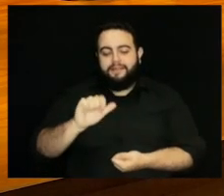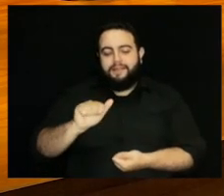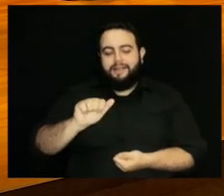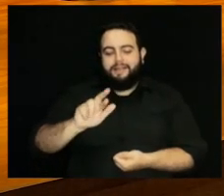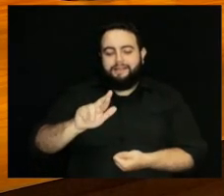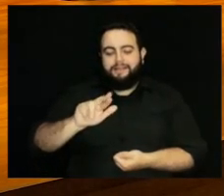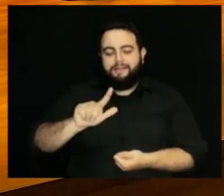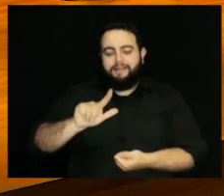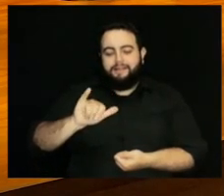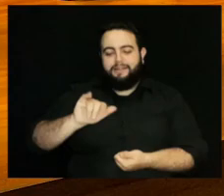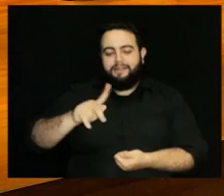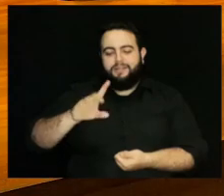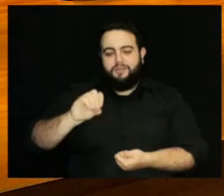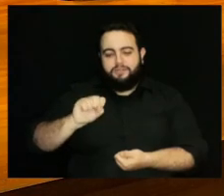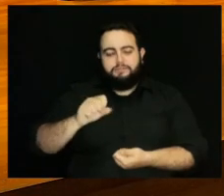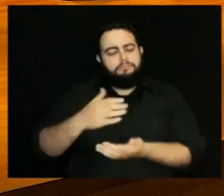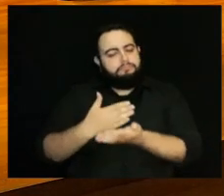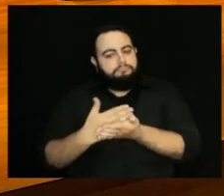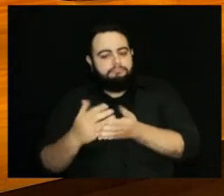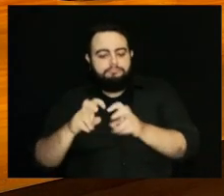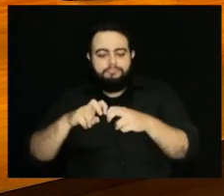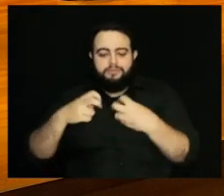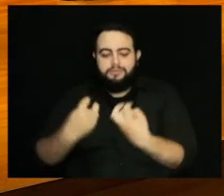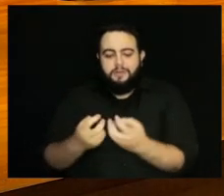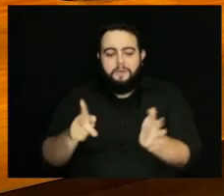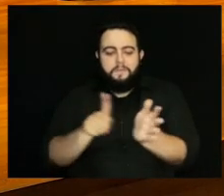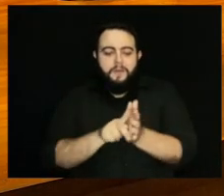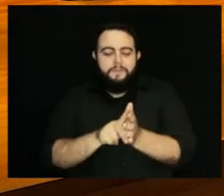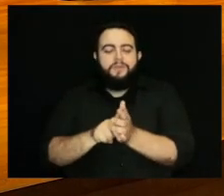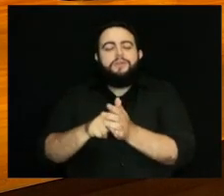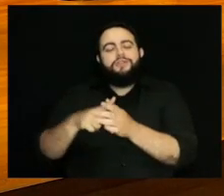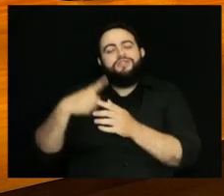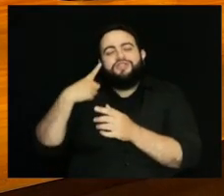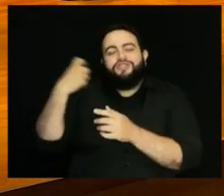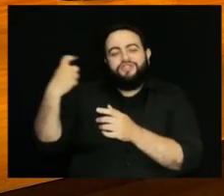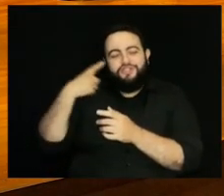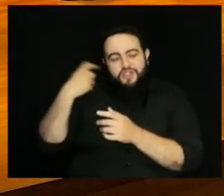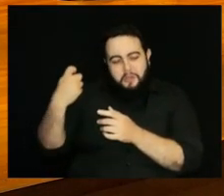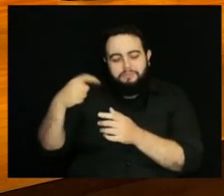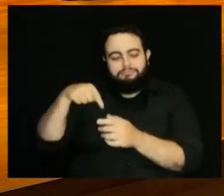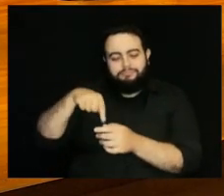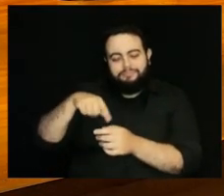fazer umas rodas de som no Teatro de Aren,a esse mesmo Teatro de Arena que tem aí, que é um teatro que foi